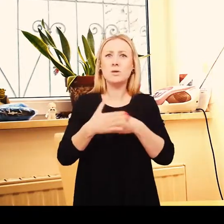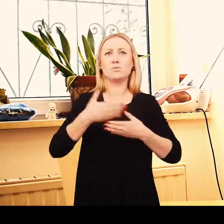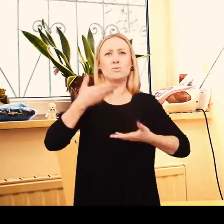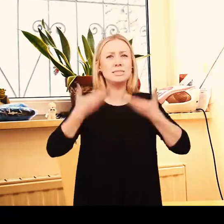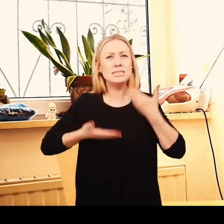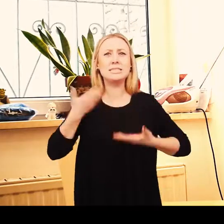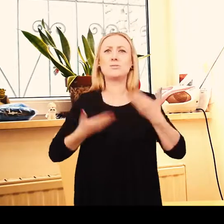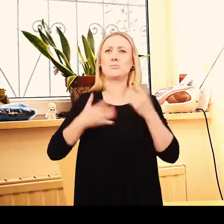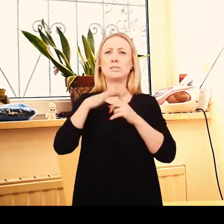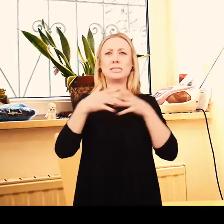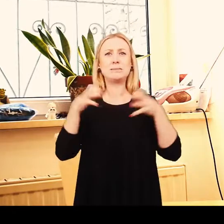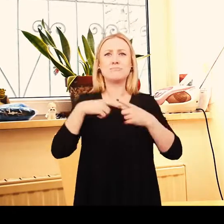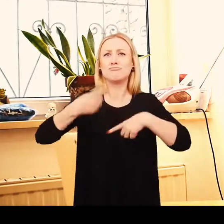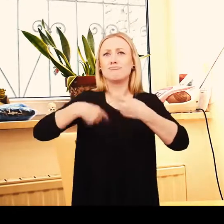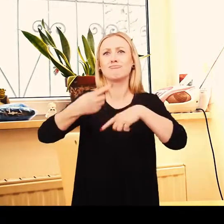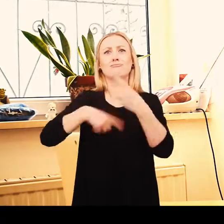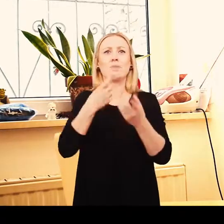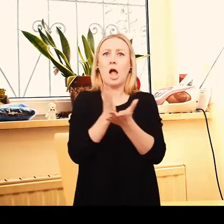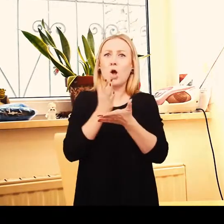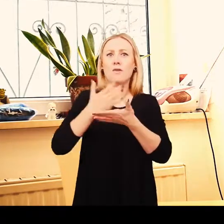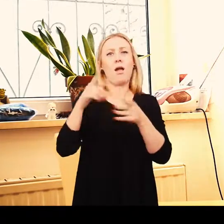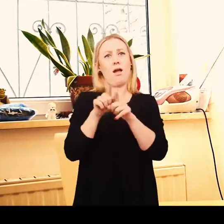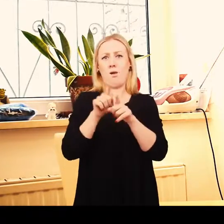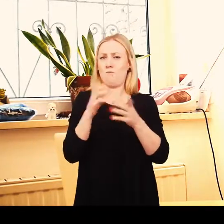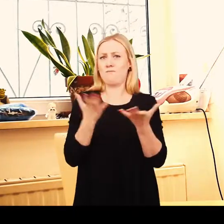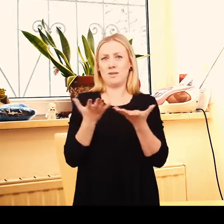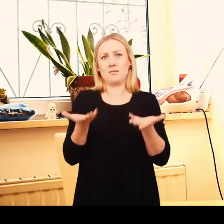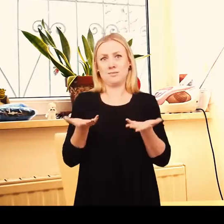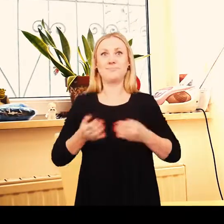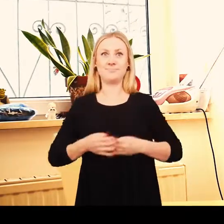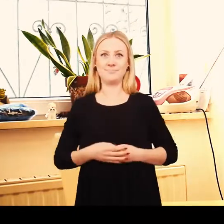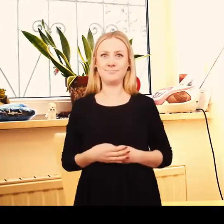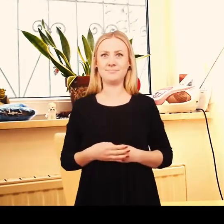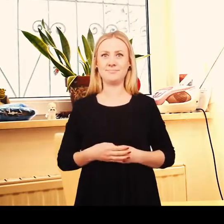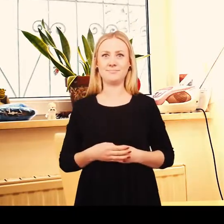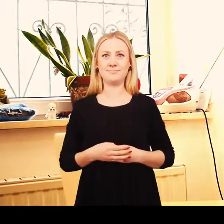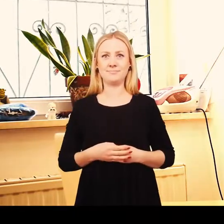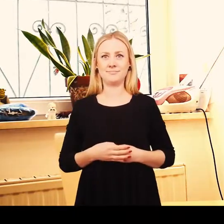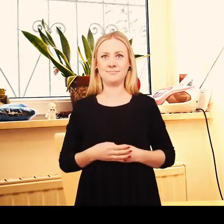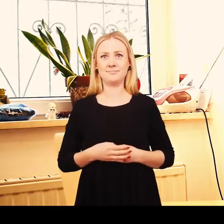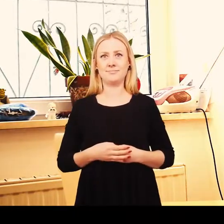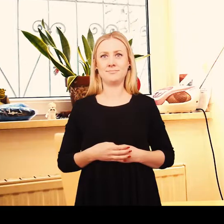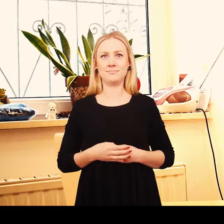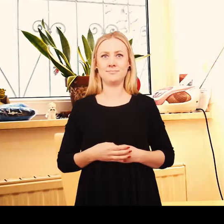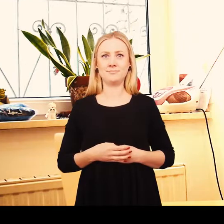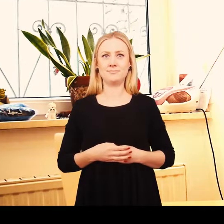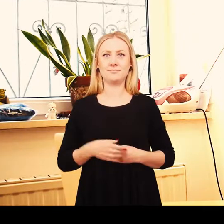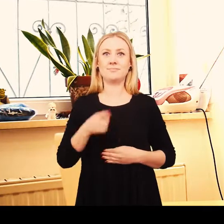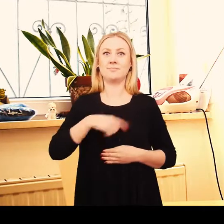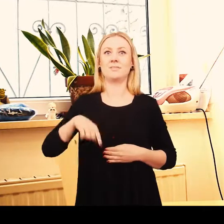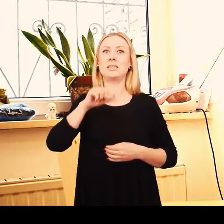Wir haben in Klausuren und Teamsitzungen entwickelt, wie wir die Aufgaben umverteilen.